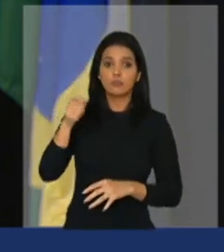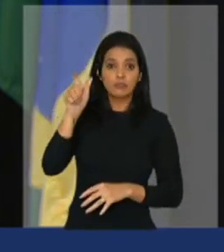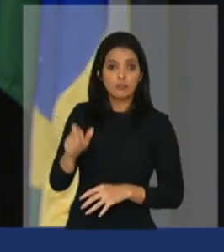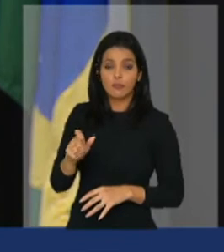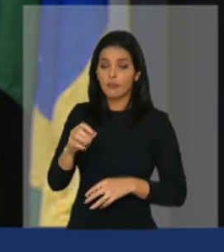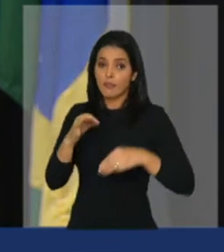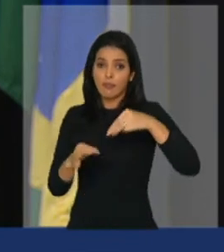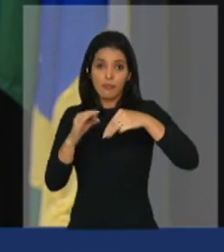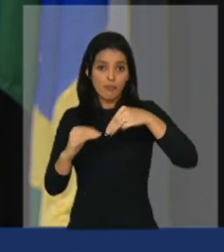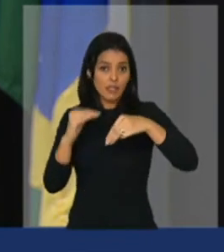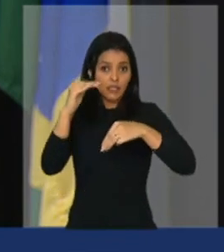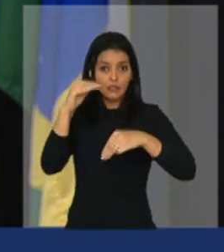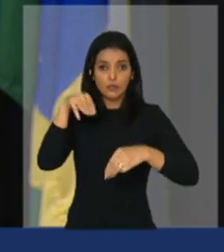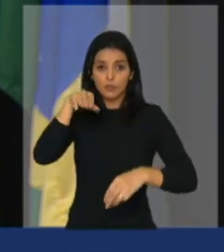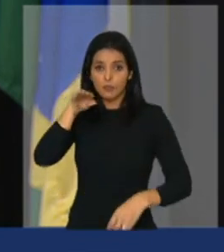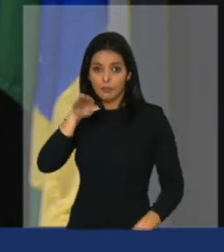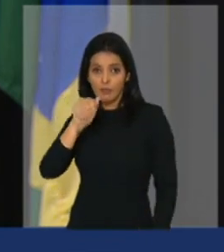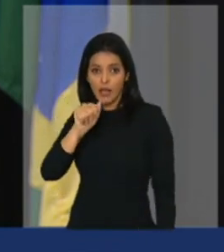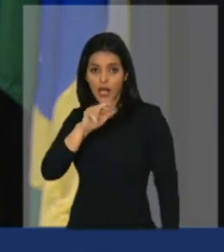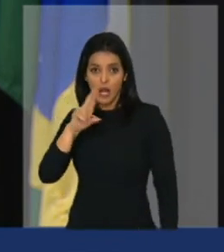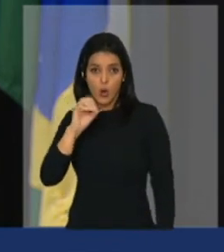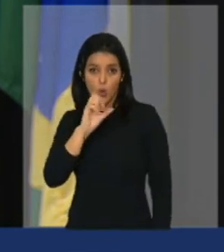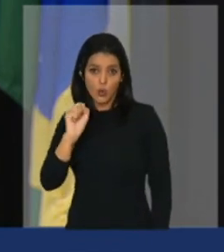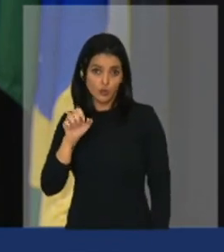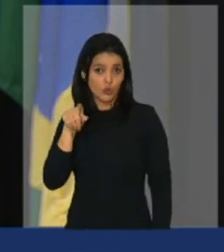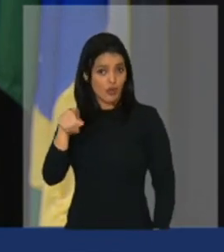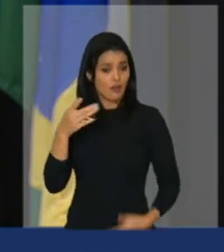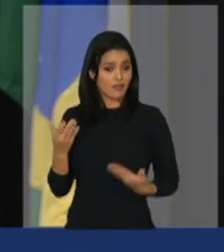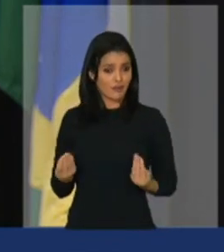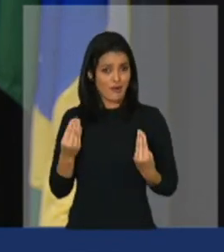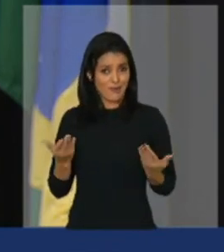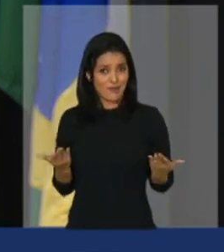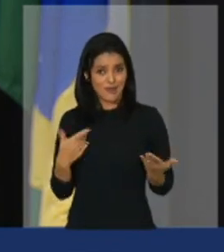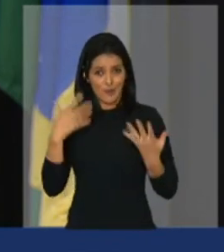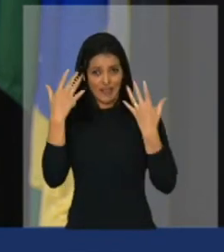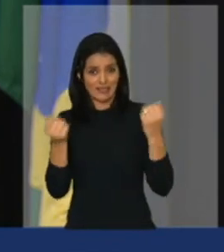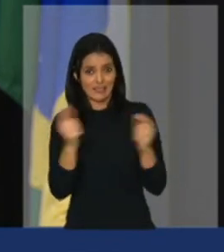USURPAÇÃO QUE FAZ COM LEGISLATIVO E COM O EXECUTIVO,